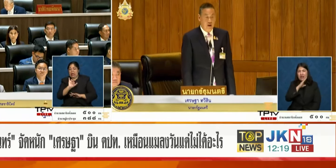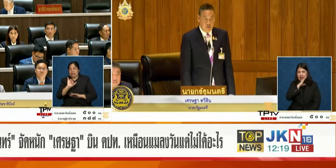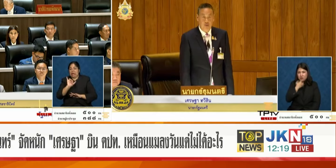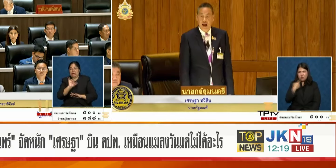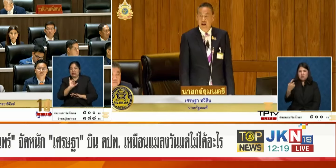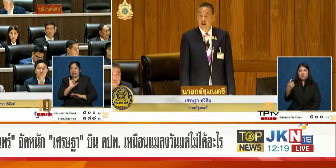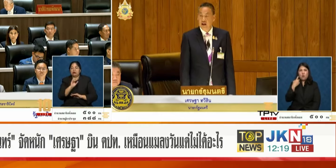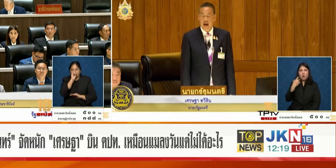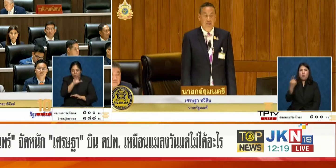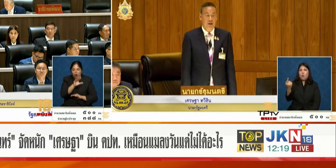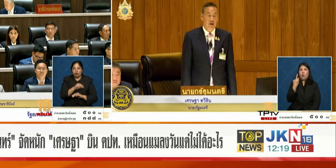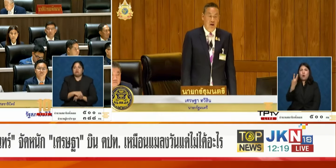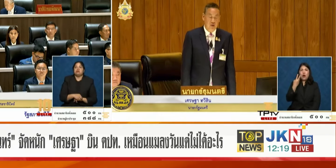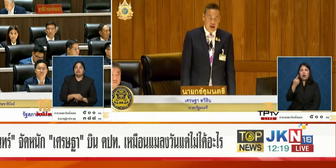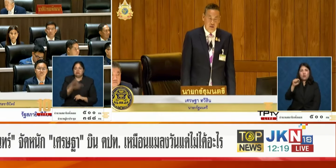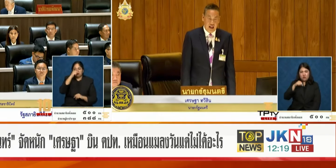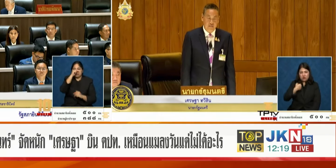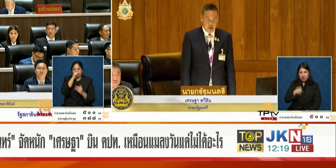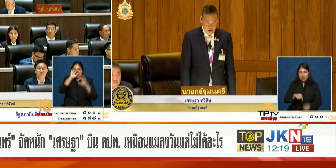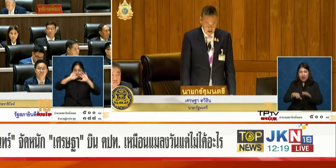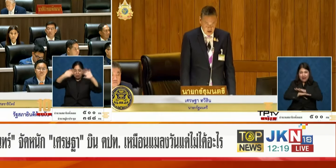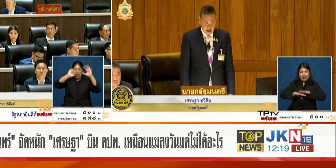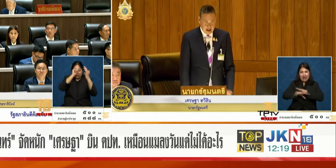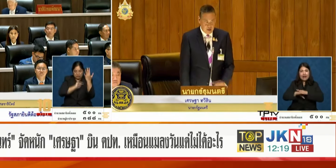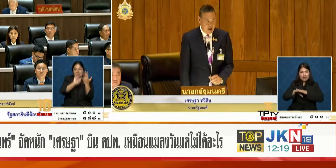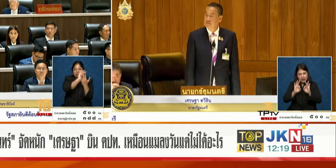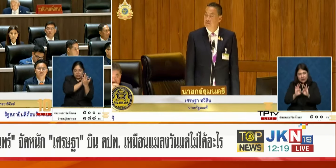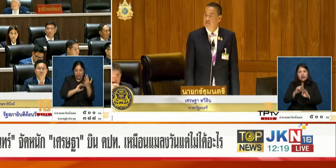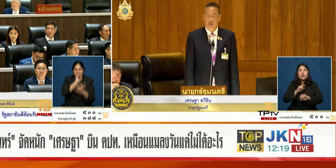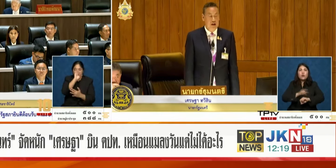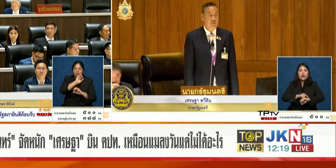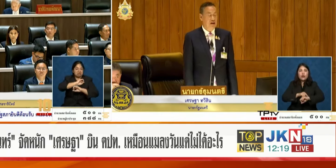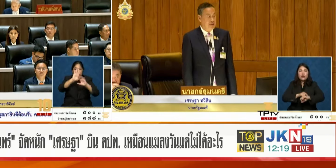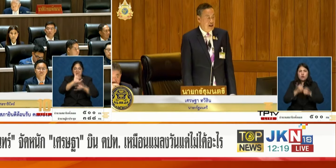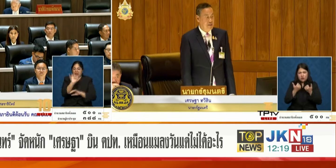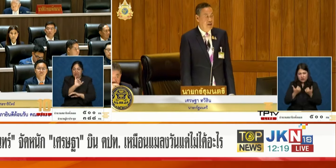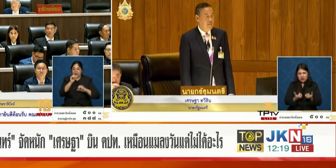คนชอบอวดบารมีรัฐบาลนี้จะมีปัญหาทางการ เมืองตลอดไปขอความกรุณาคนในรัฐบาลอย่าไป